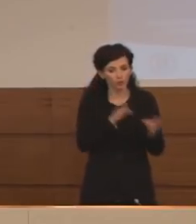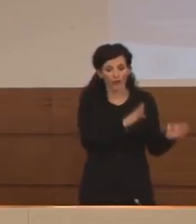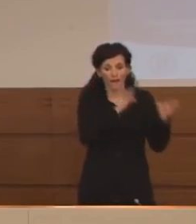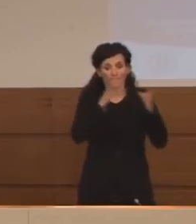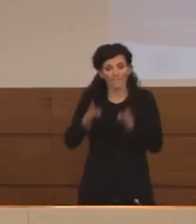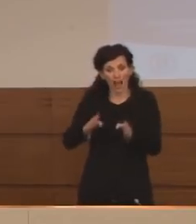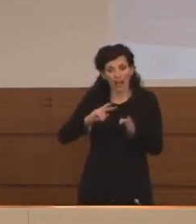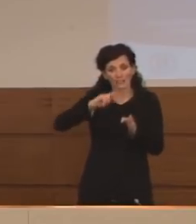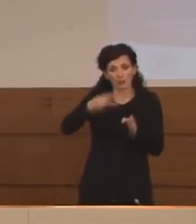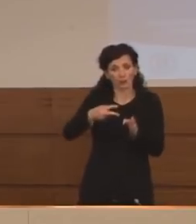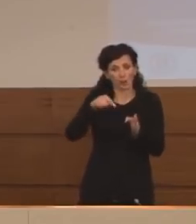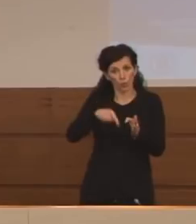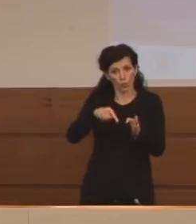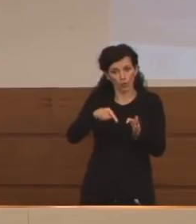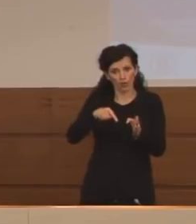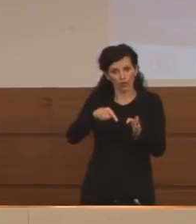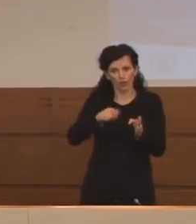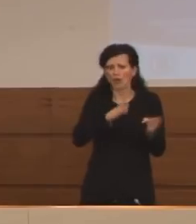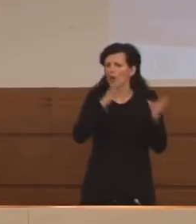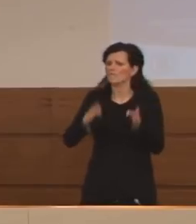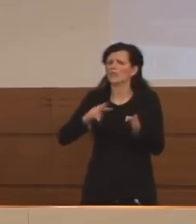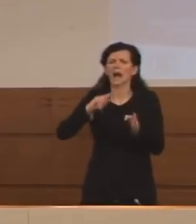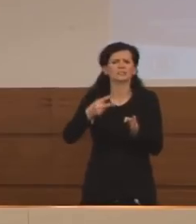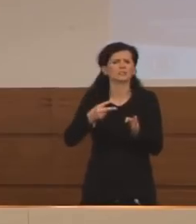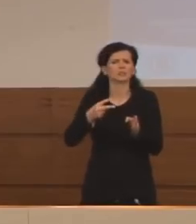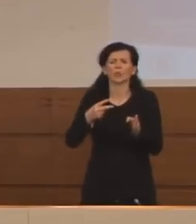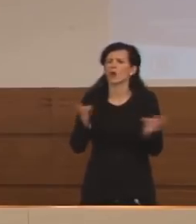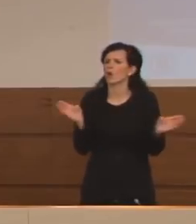qualunque sia qusta fase 2, qualunque provvedimento si prenda,